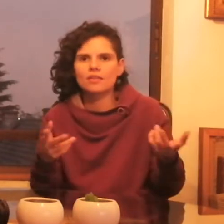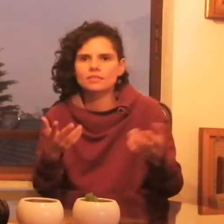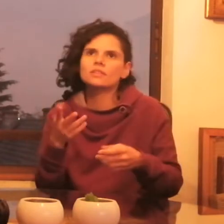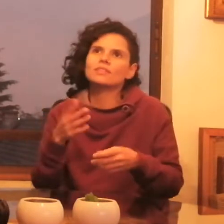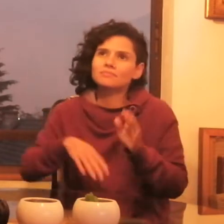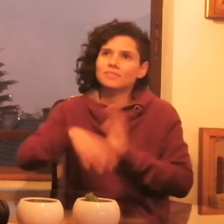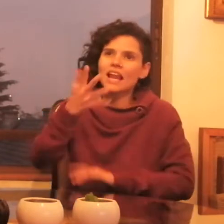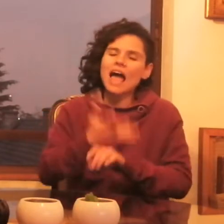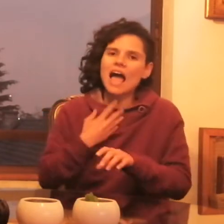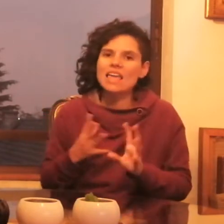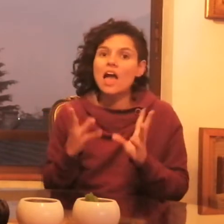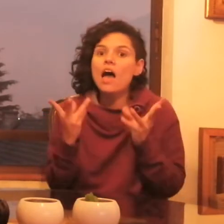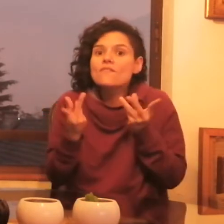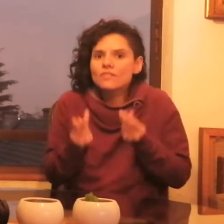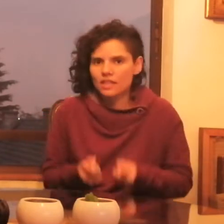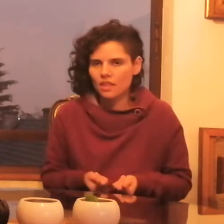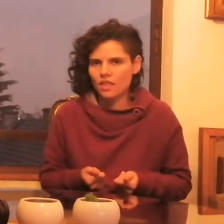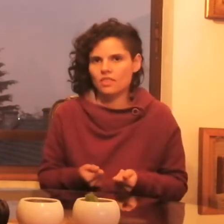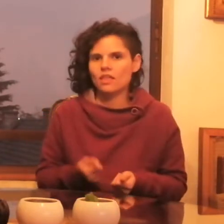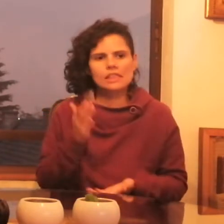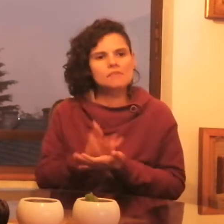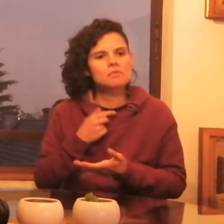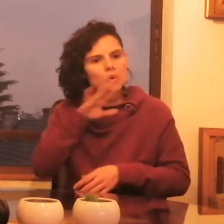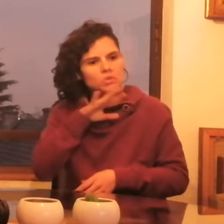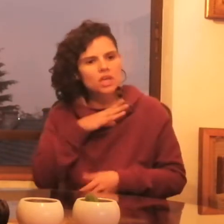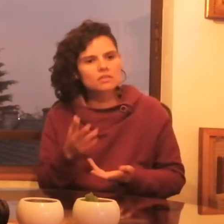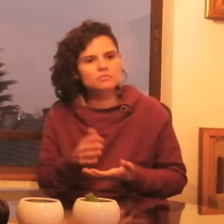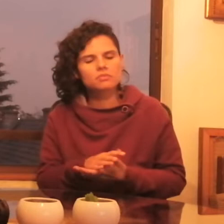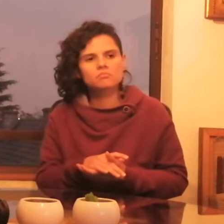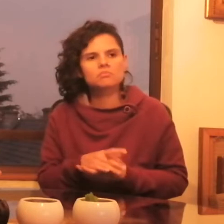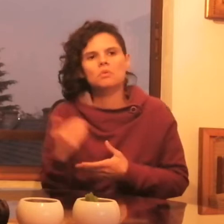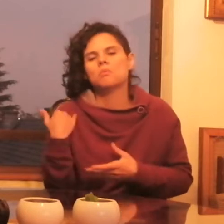habilidad y que la use, aunque sea la típica como ah carrera de mujer